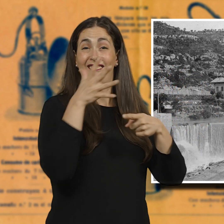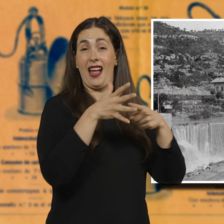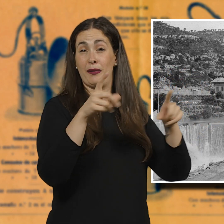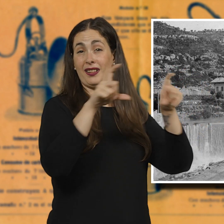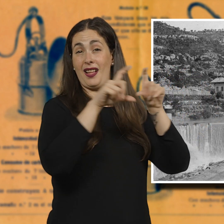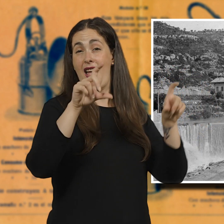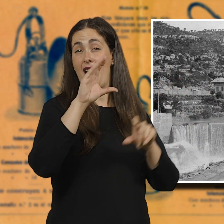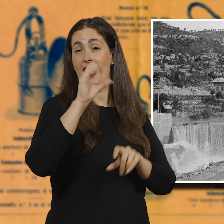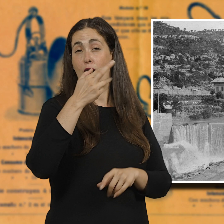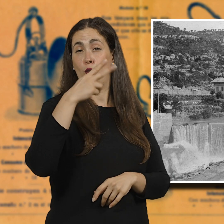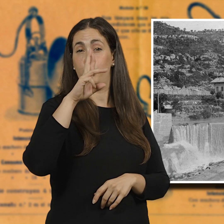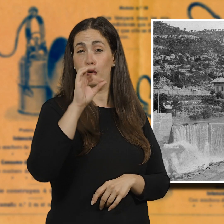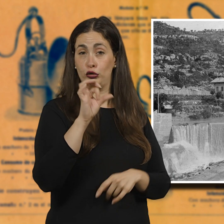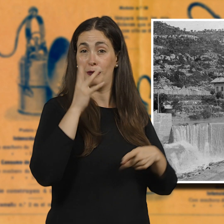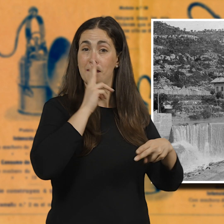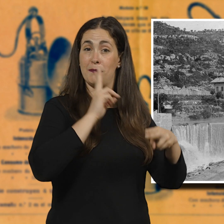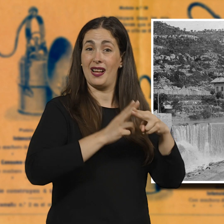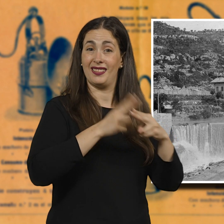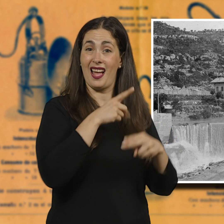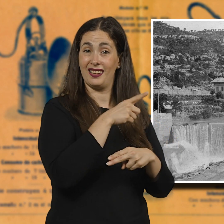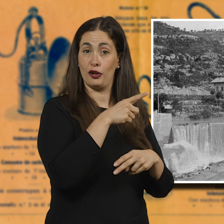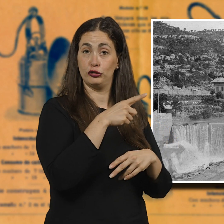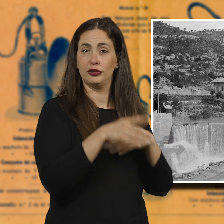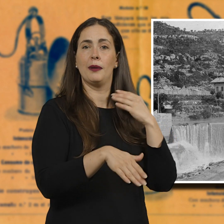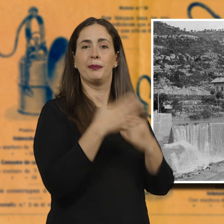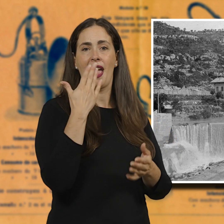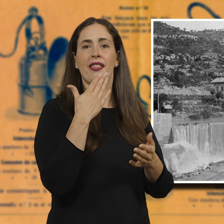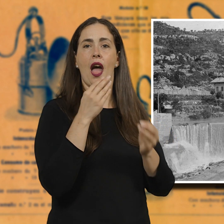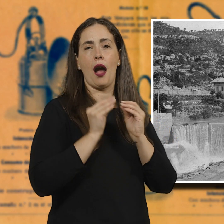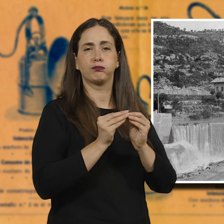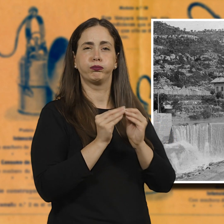la fàbrica Carburos Metálicos va iniciar la seva activitat